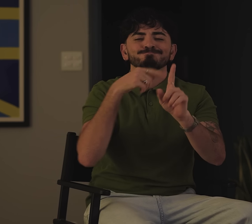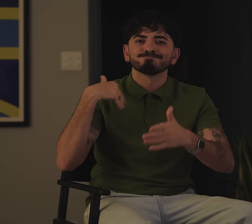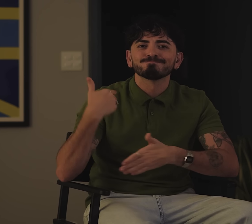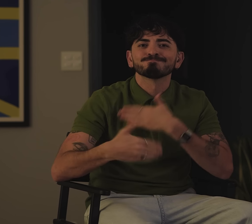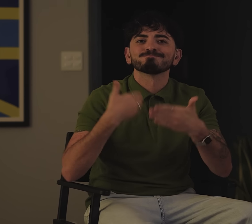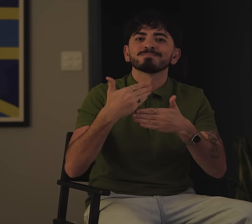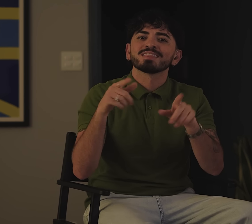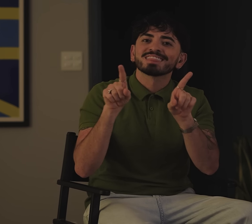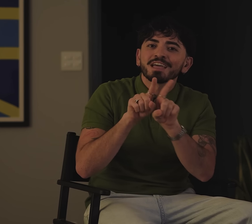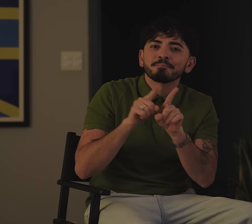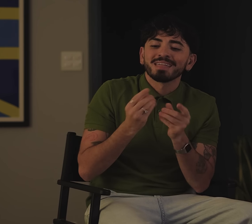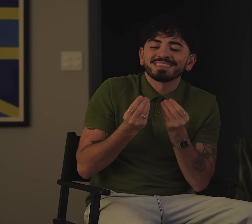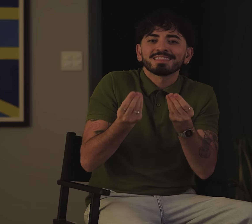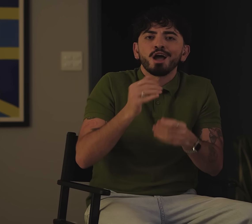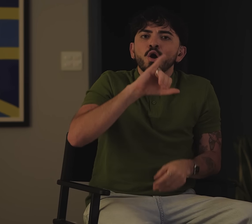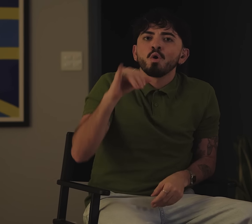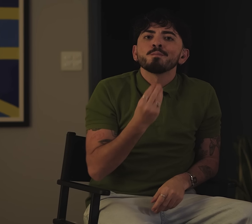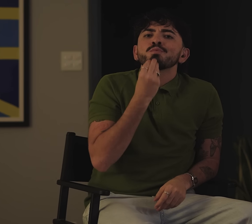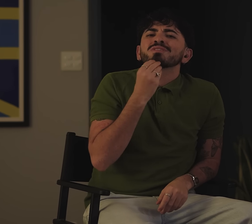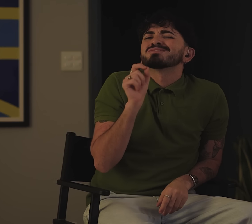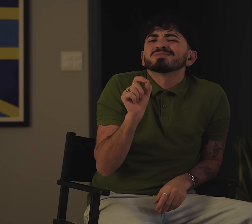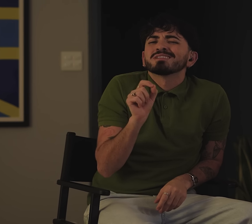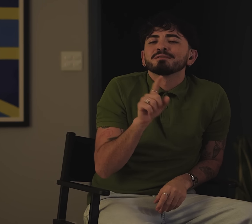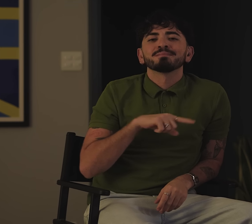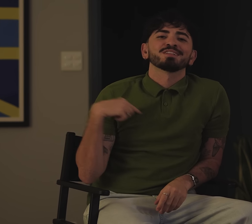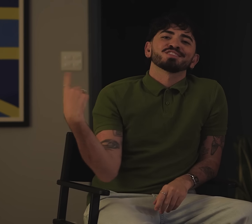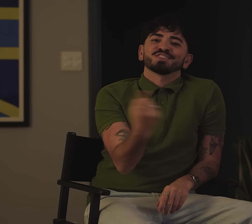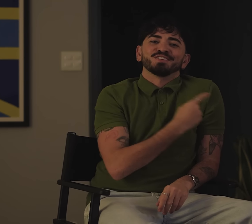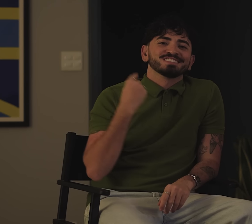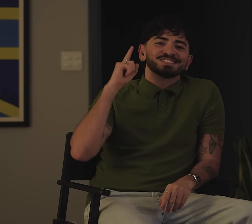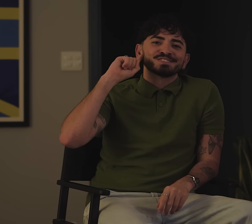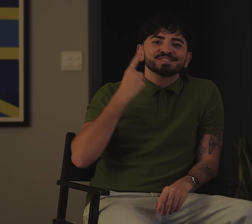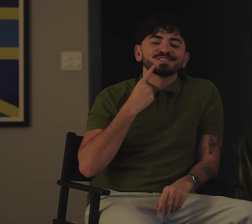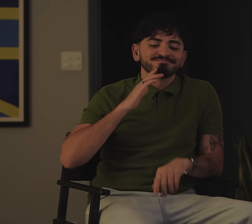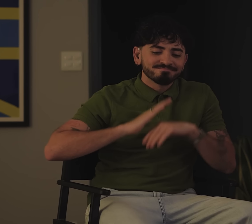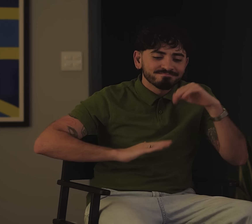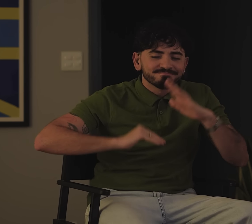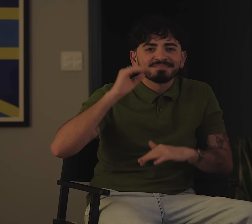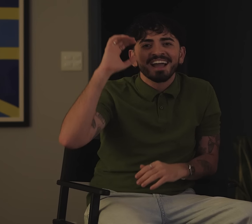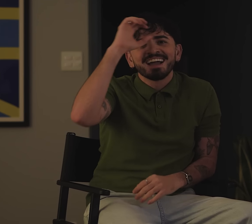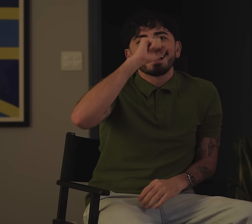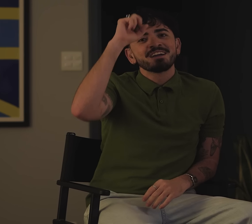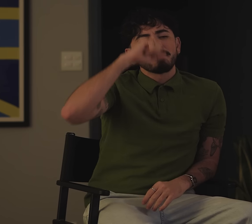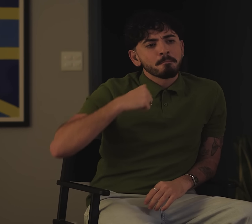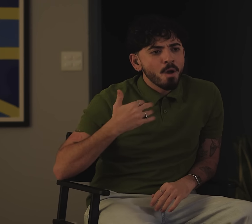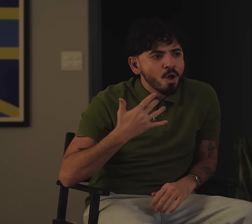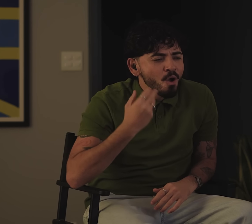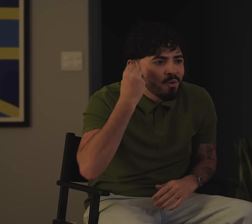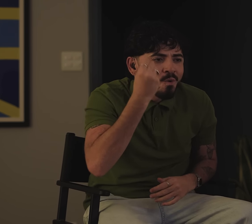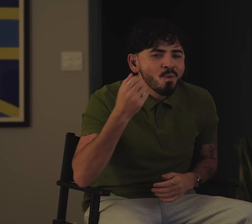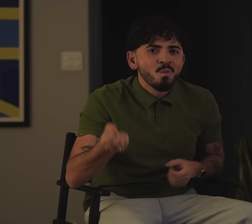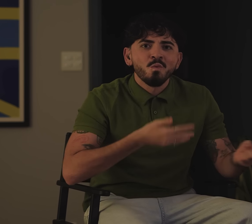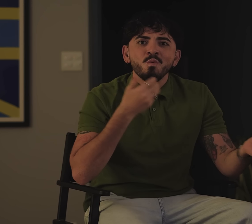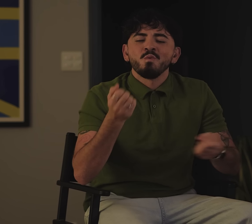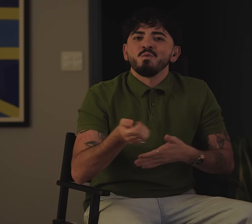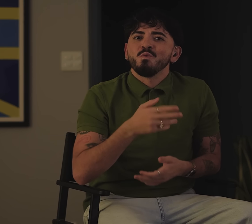Além disso, também é uma oportunidade para nós, pessoas surdas, aprendermos todos os dias que podemos trabalhar, liderar…